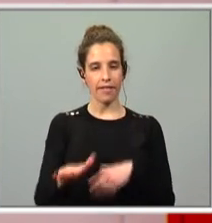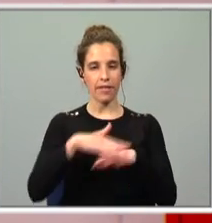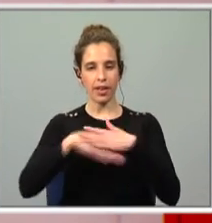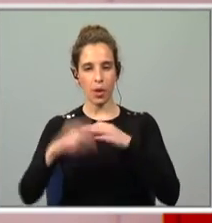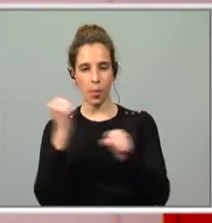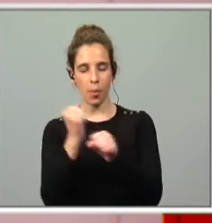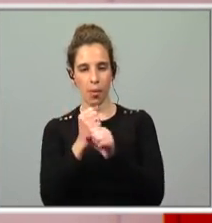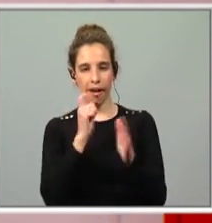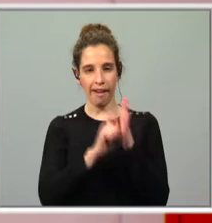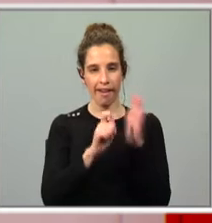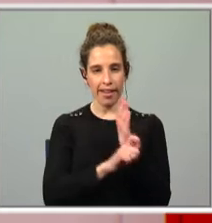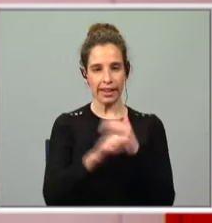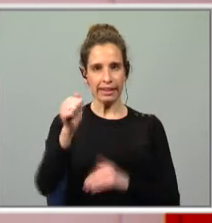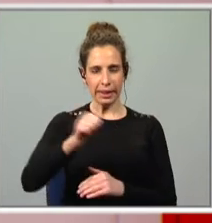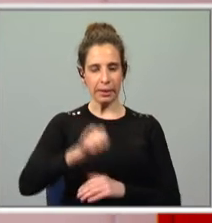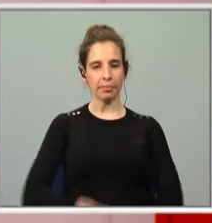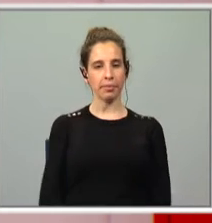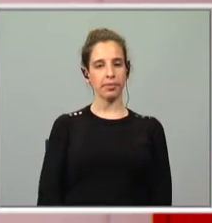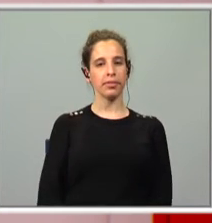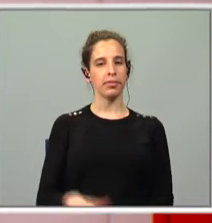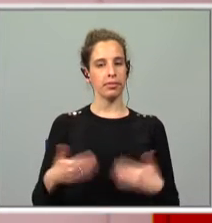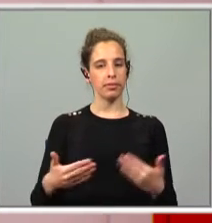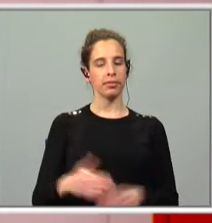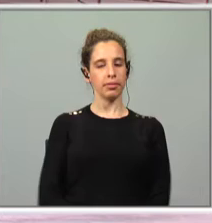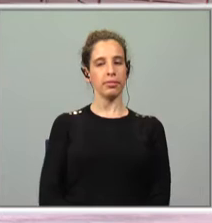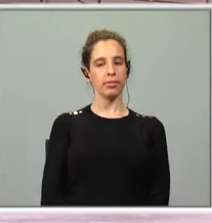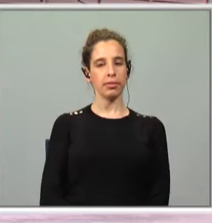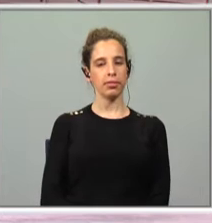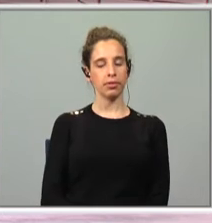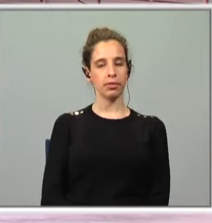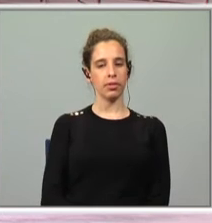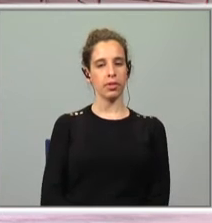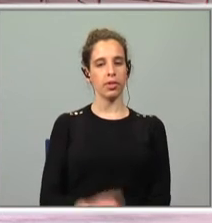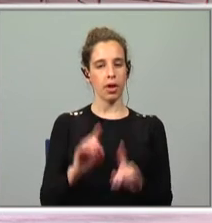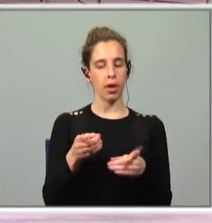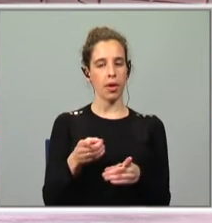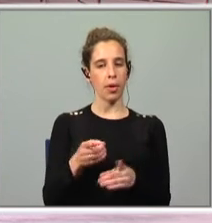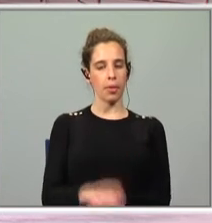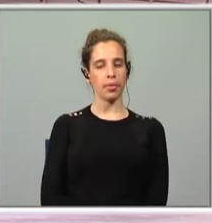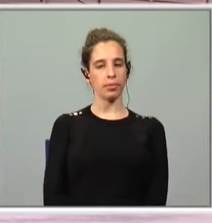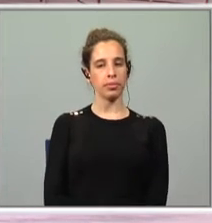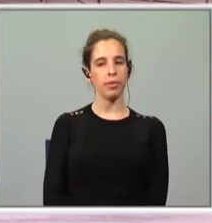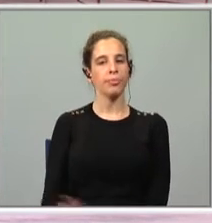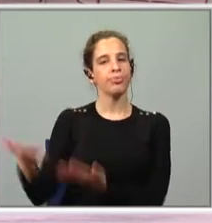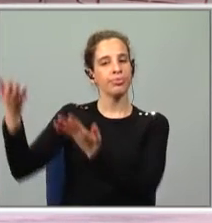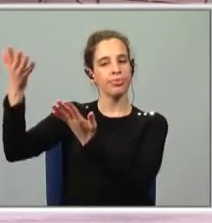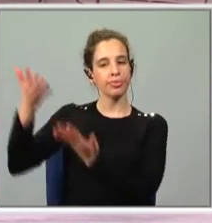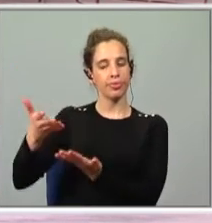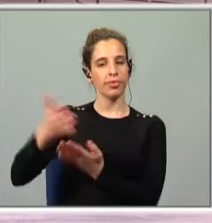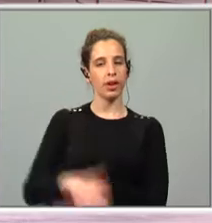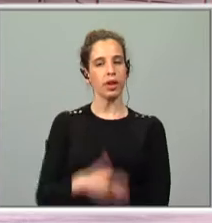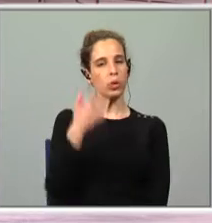atividade de escrita cê então vou então começar por vos convidar a e conhecer 寫作活動，所以我會去首先邀請您並了解